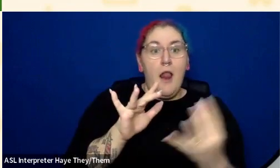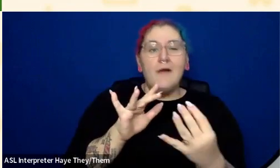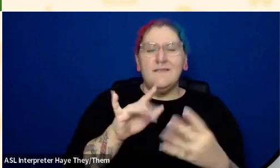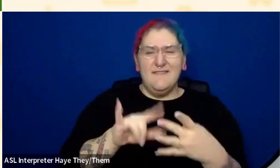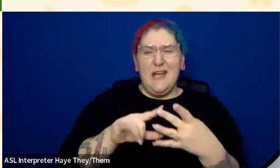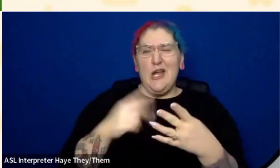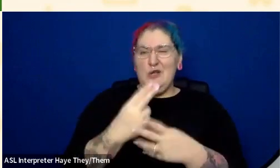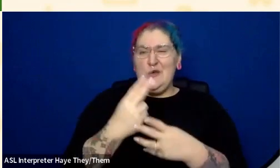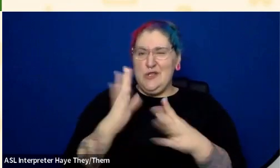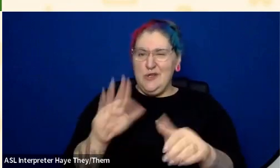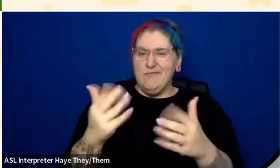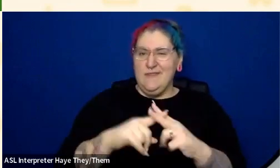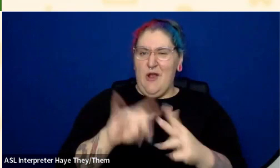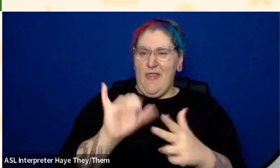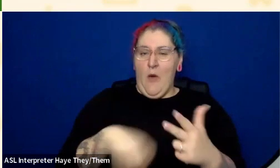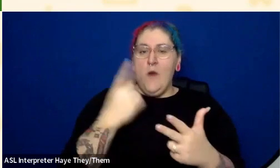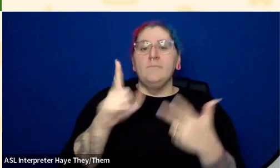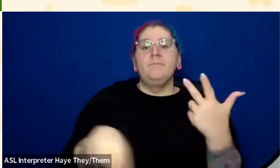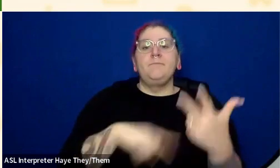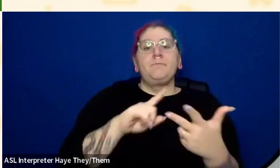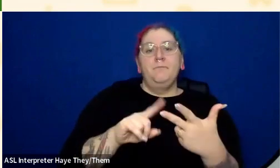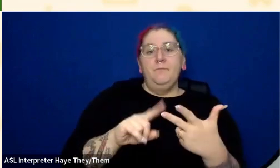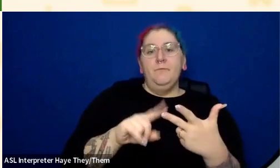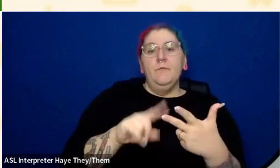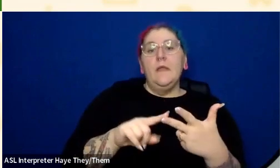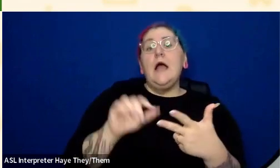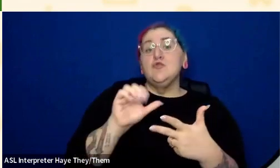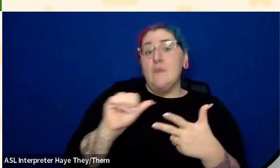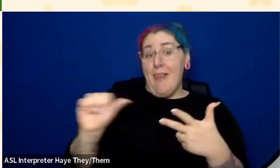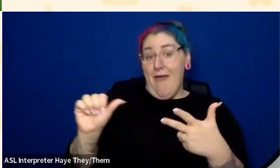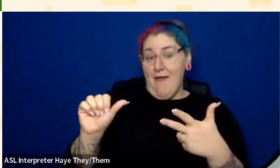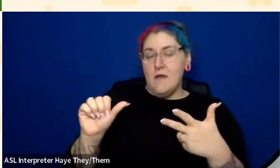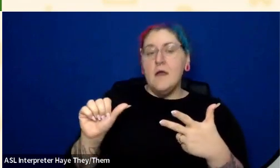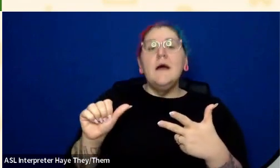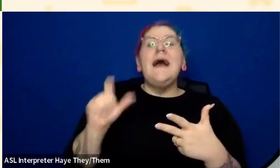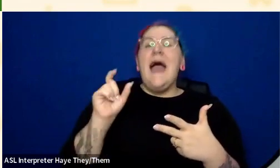y abordas el nivel AAA, que es una forma de pausar y respetar las preferencias del usuario.